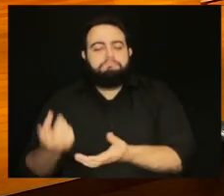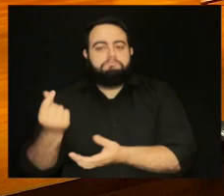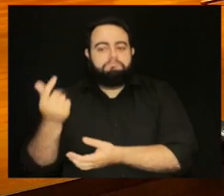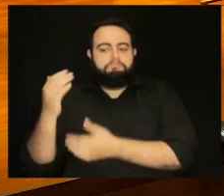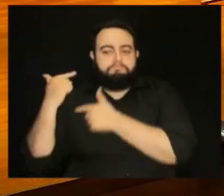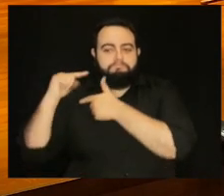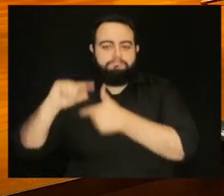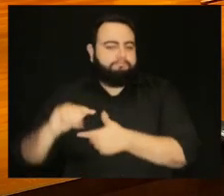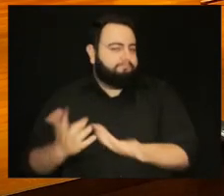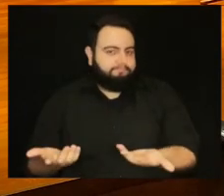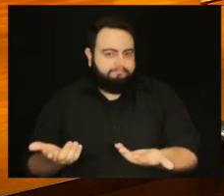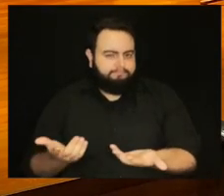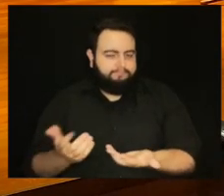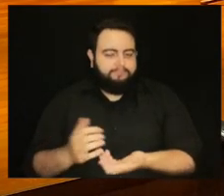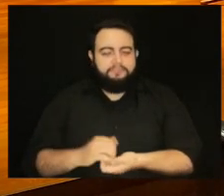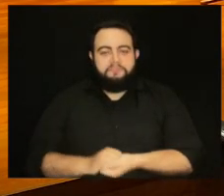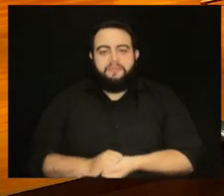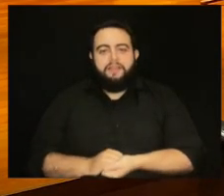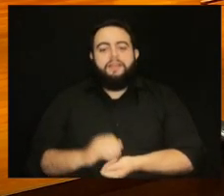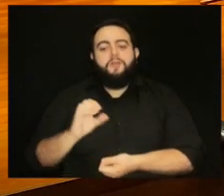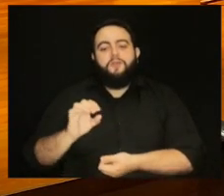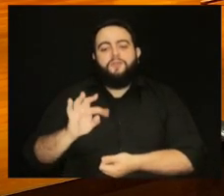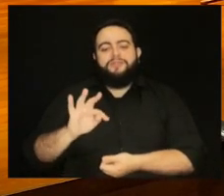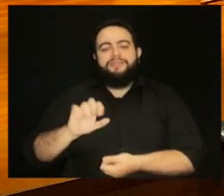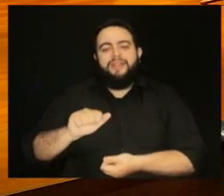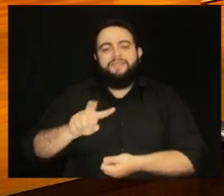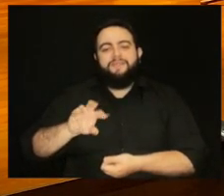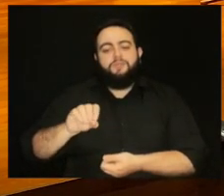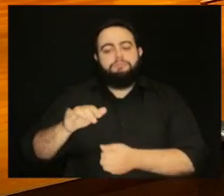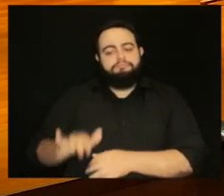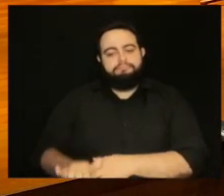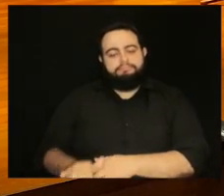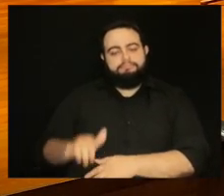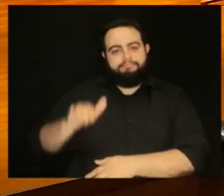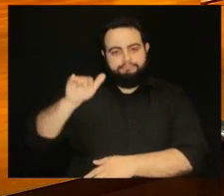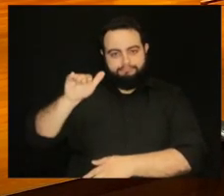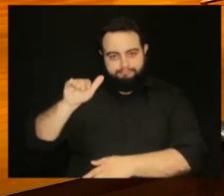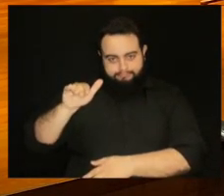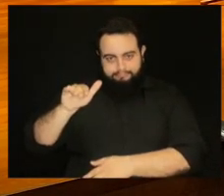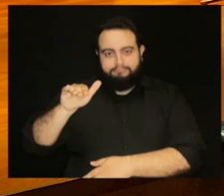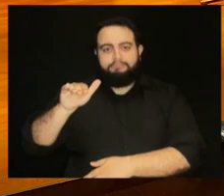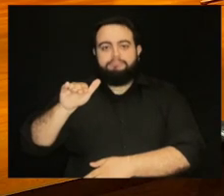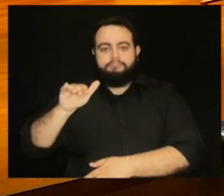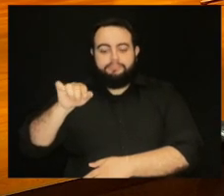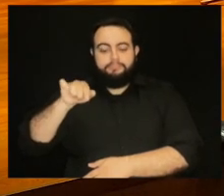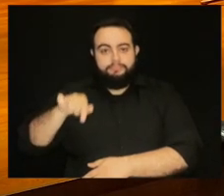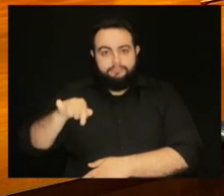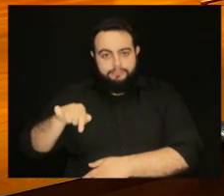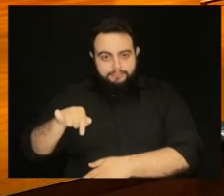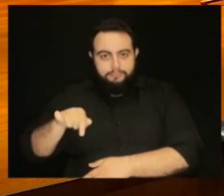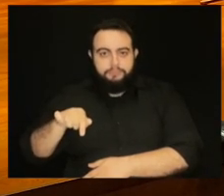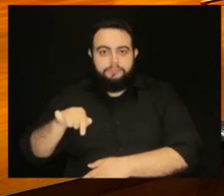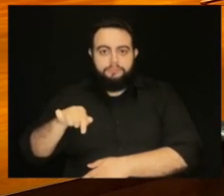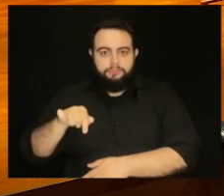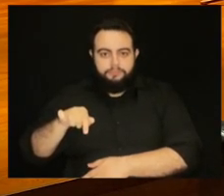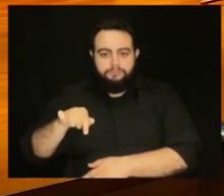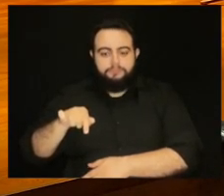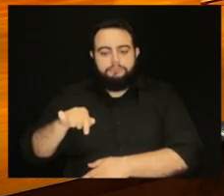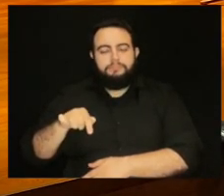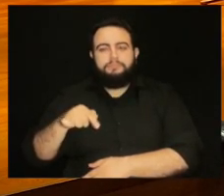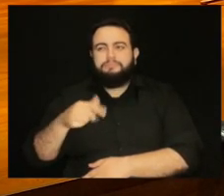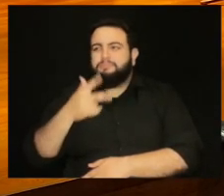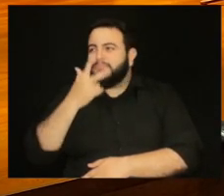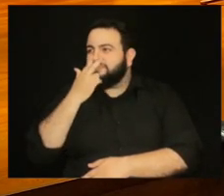é que o Octávio Dutra então cresceu nessa circunstância meio surreal de viver numa